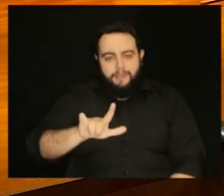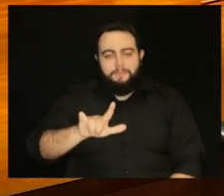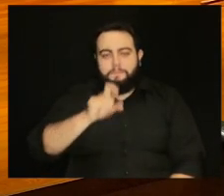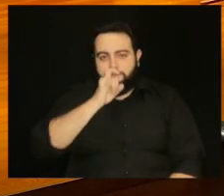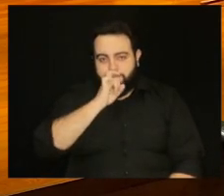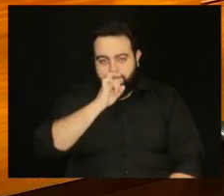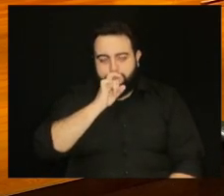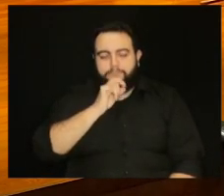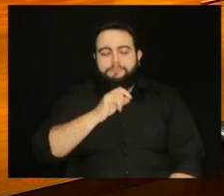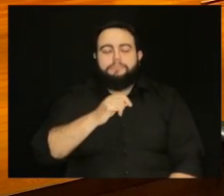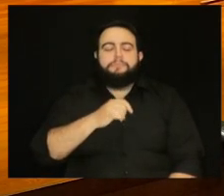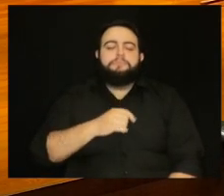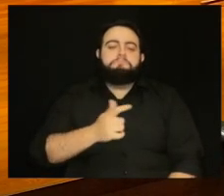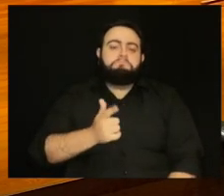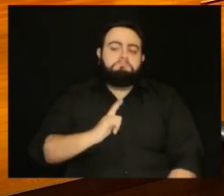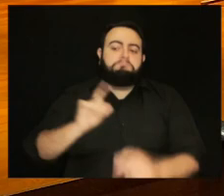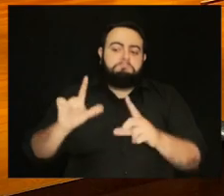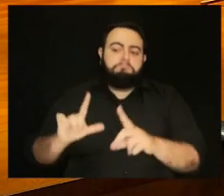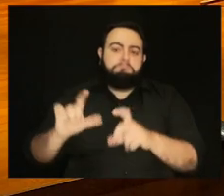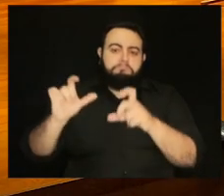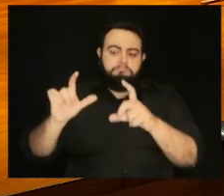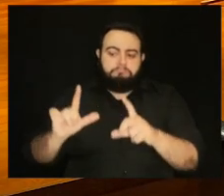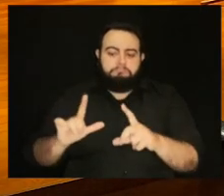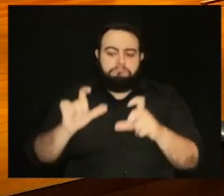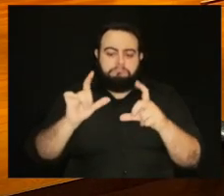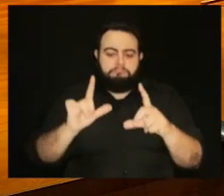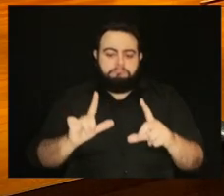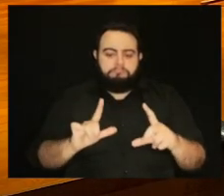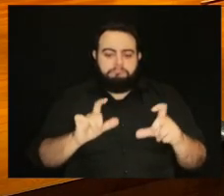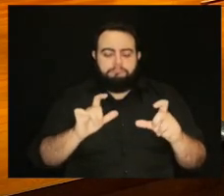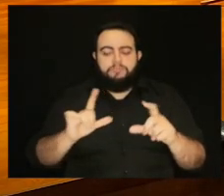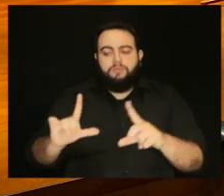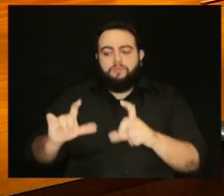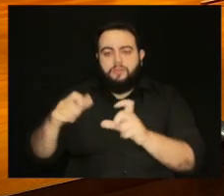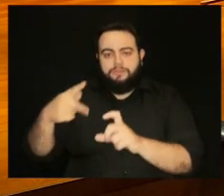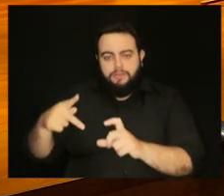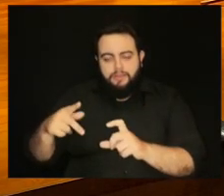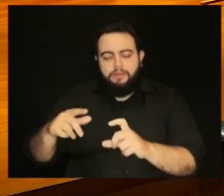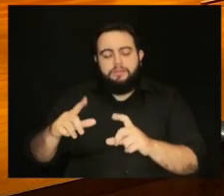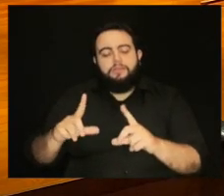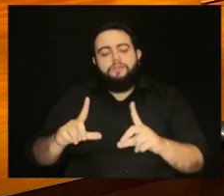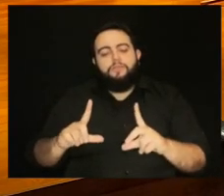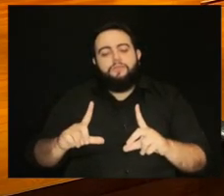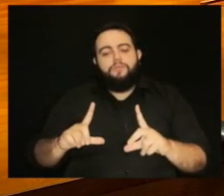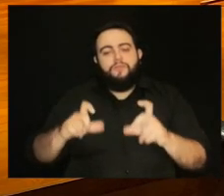fotos do Octávio Dutra, e fotos do Otávio Dutra com seu grupo que era o Terror dos Facões, que